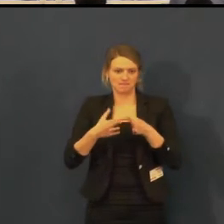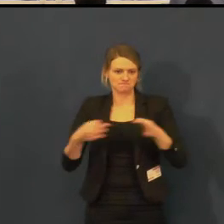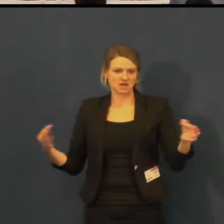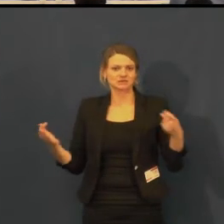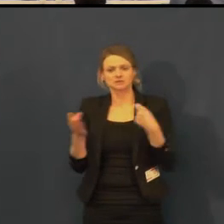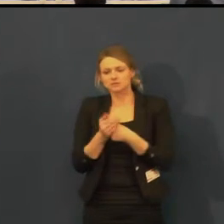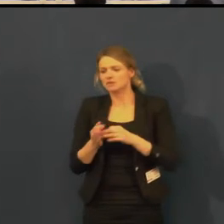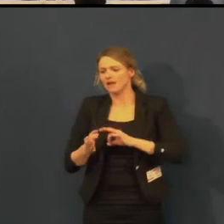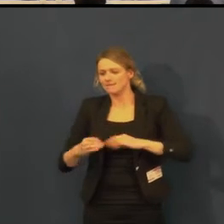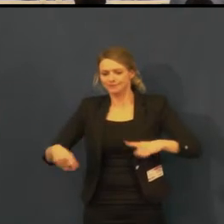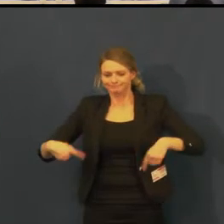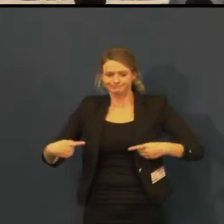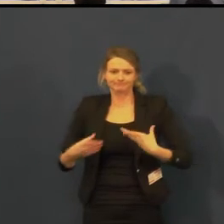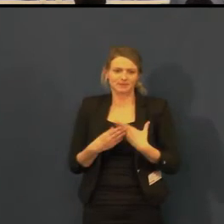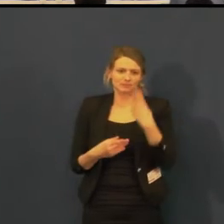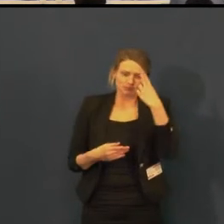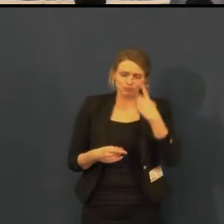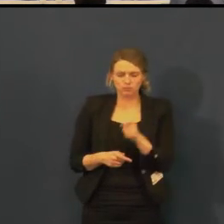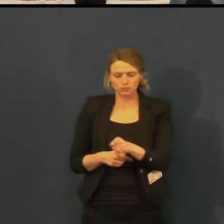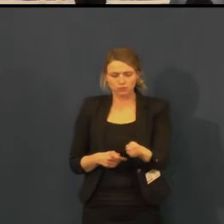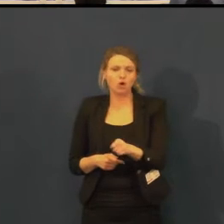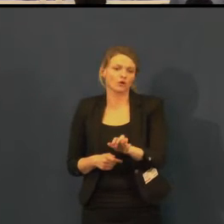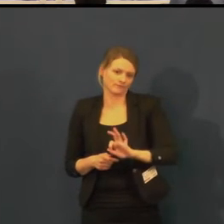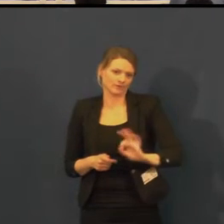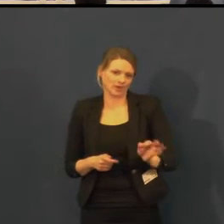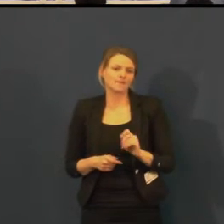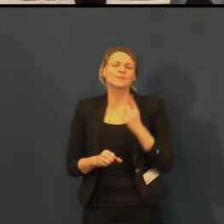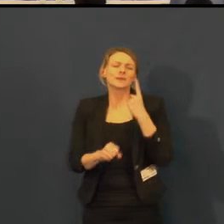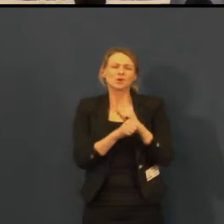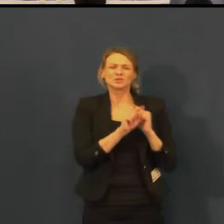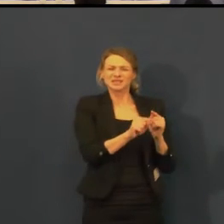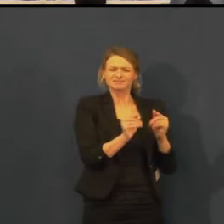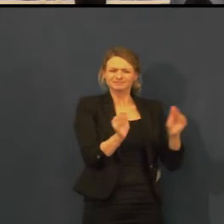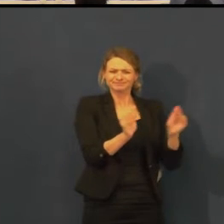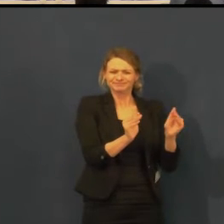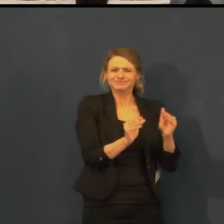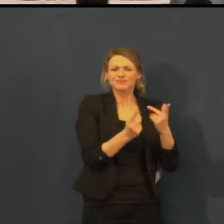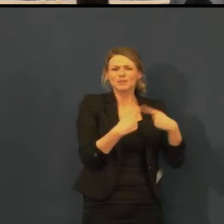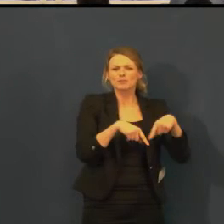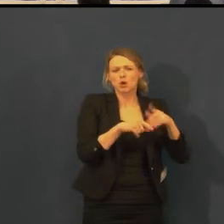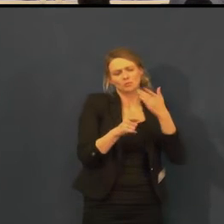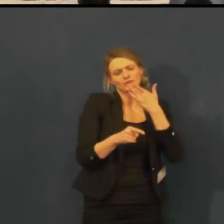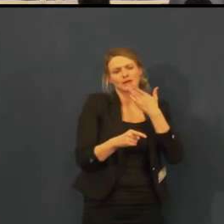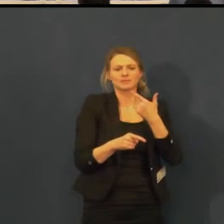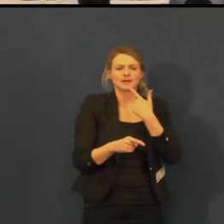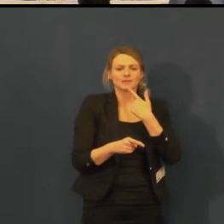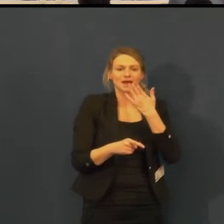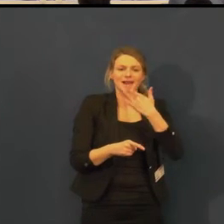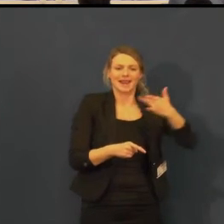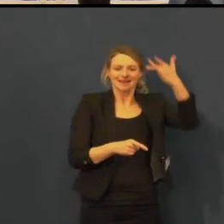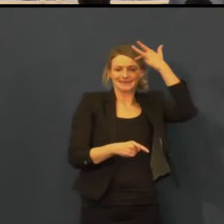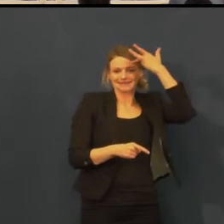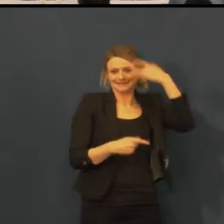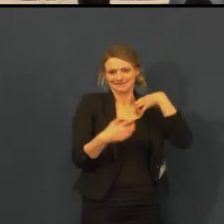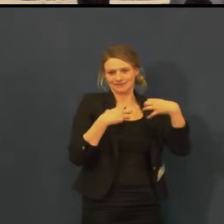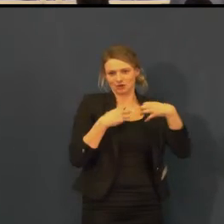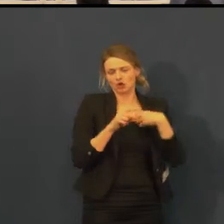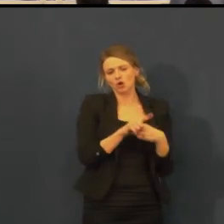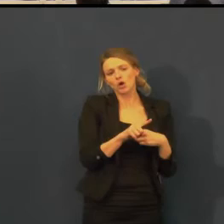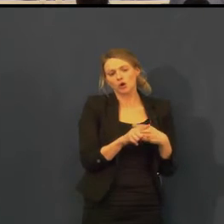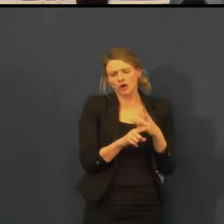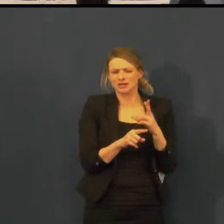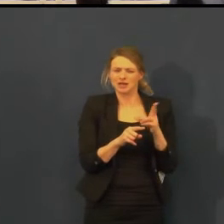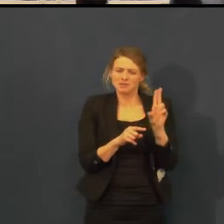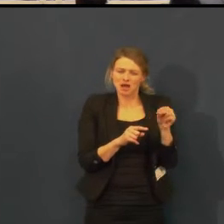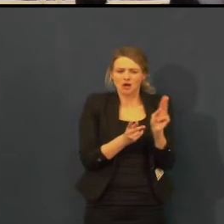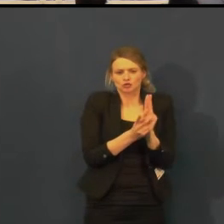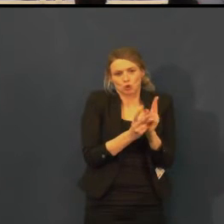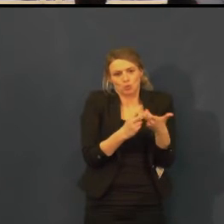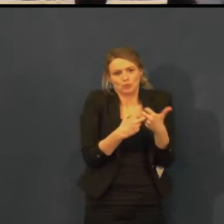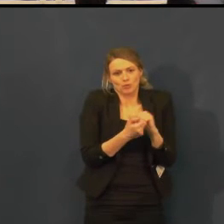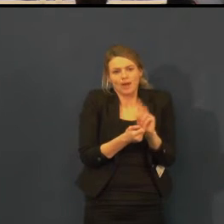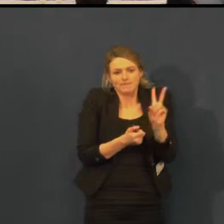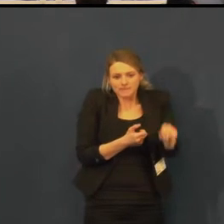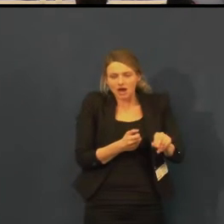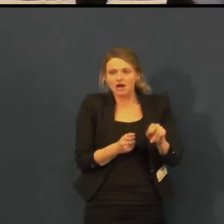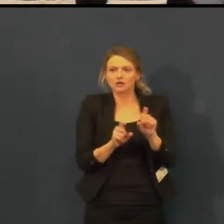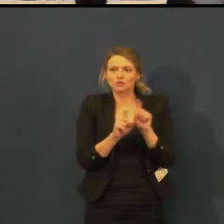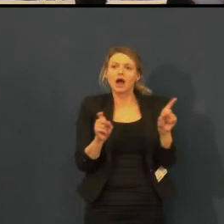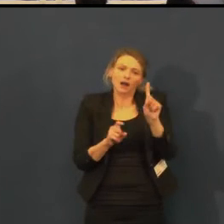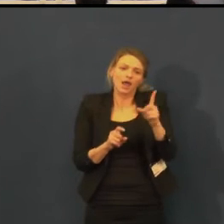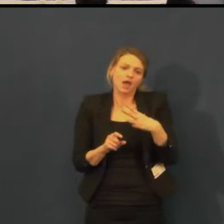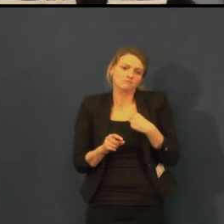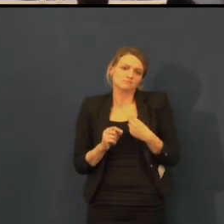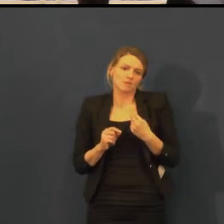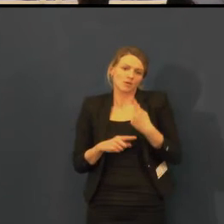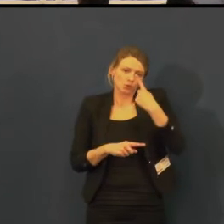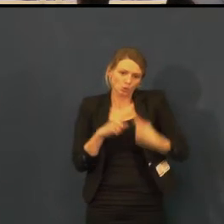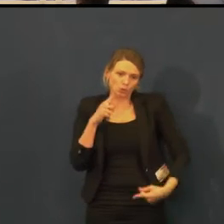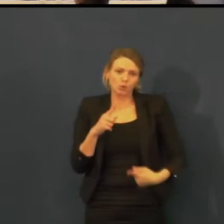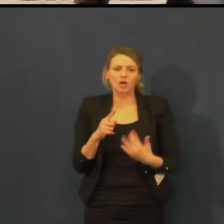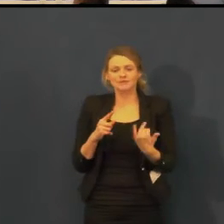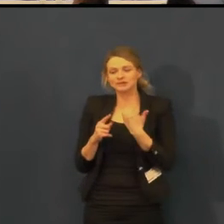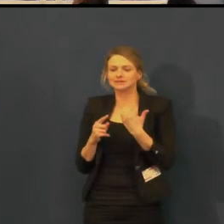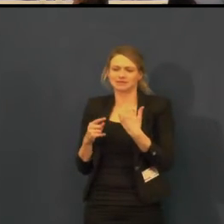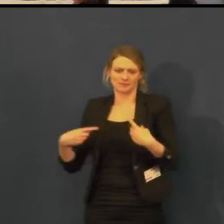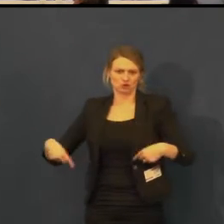I do té sklepní scény, kam se musí jet speciálním tubusovým výtahem, se mohou vozíčkáři dostat.